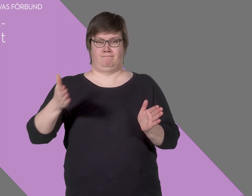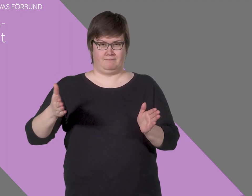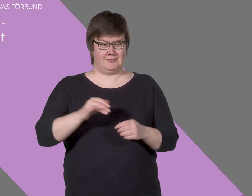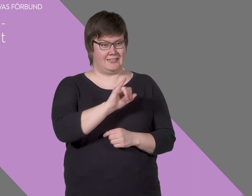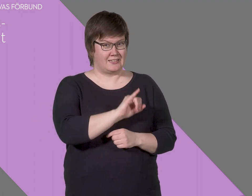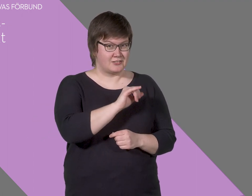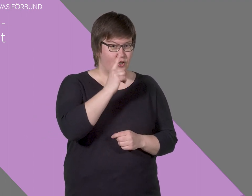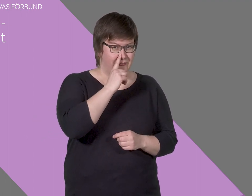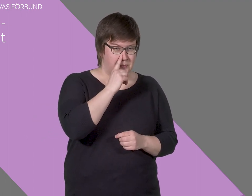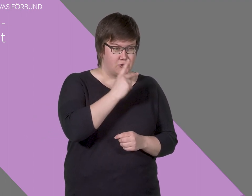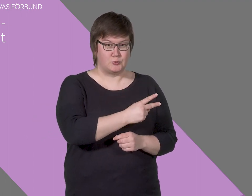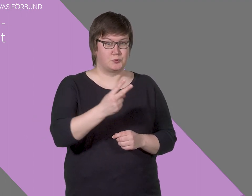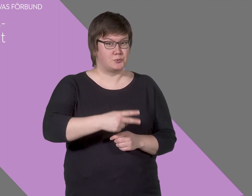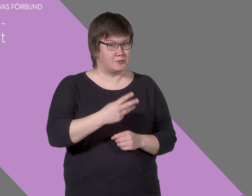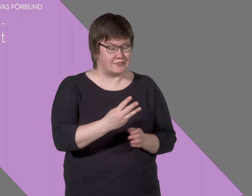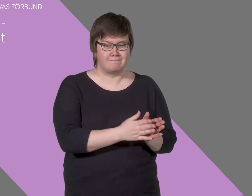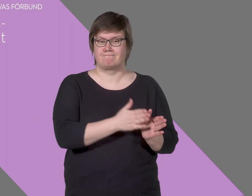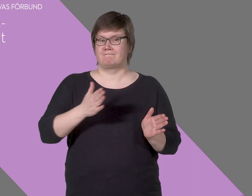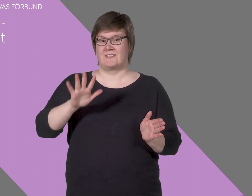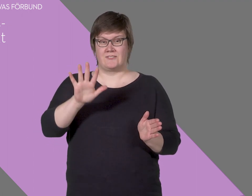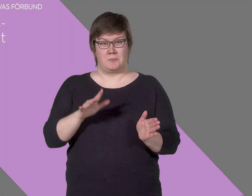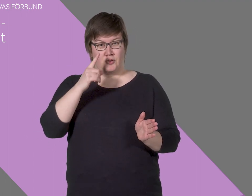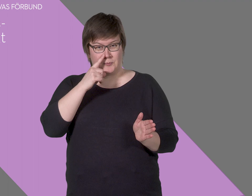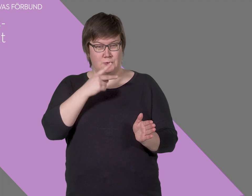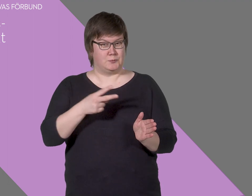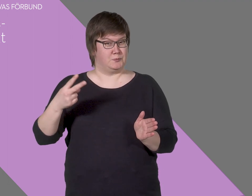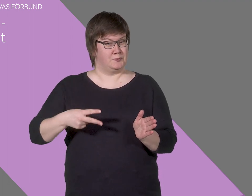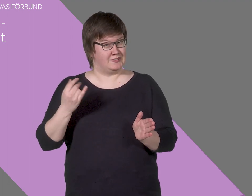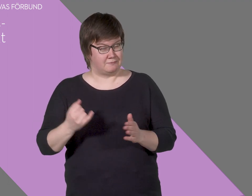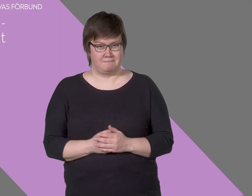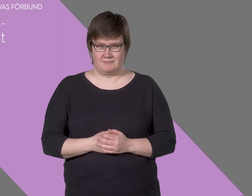för mandatperioden 6.11.2023–5.11.2026.